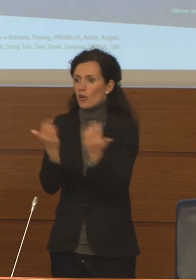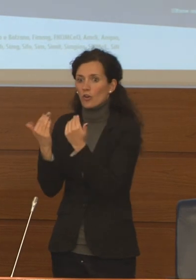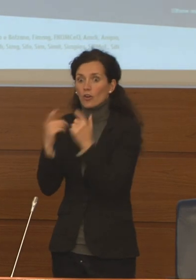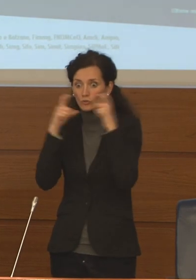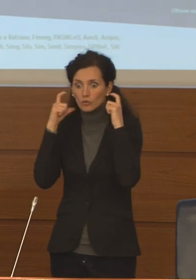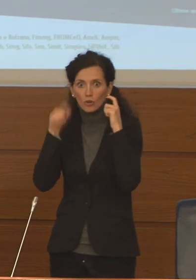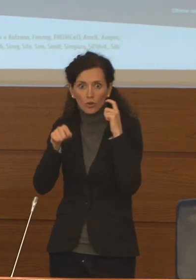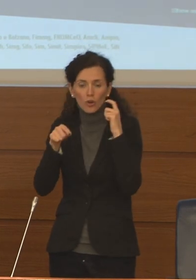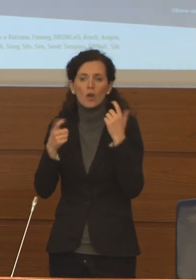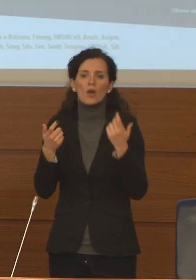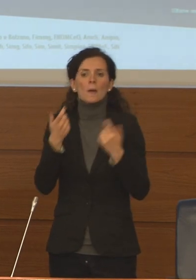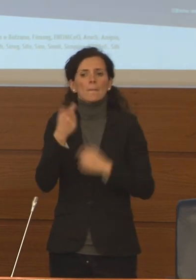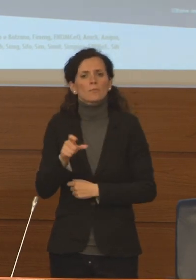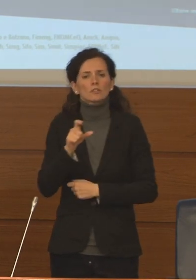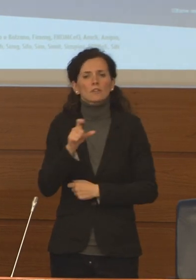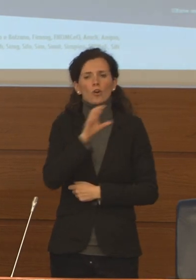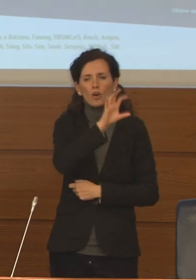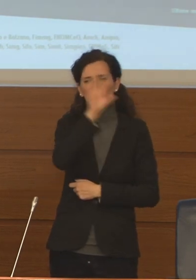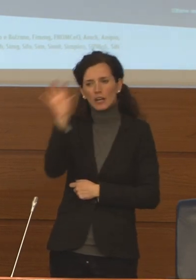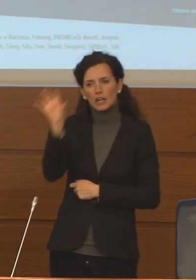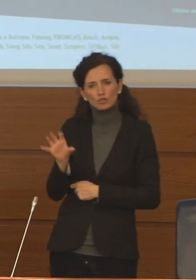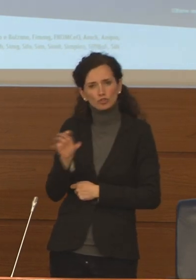normalmente gli enti che approvvigionano le mascherine